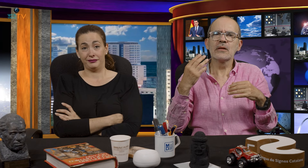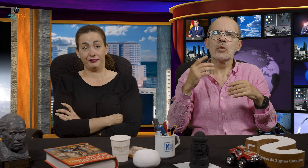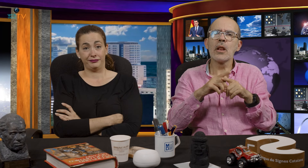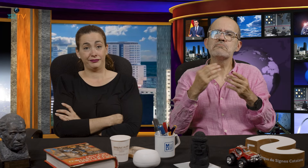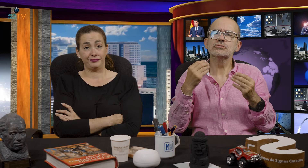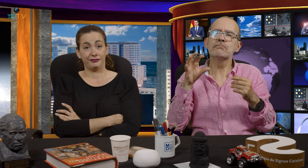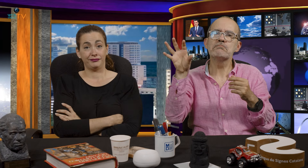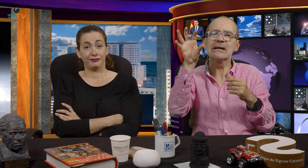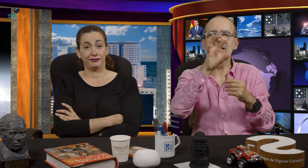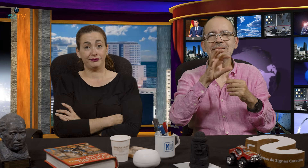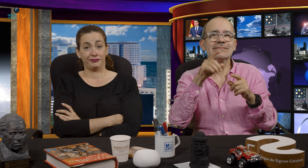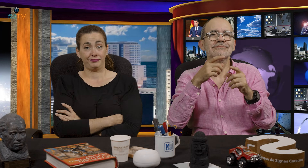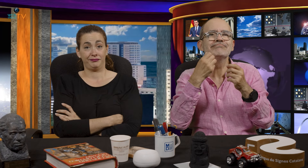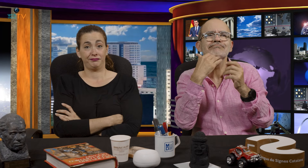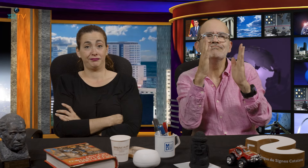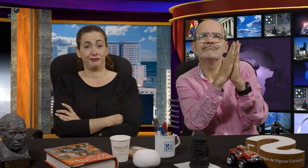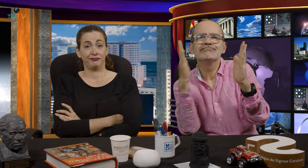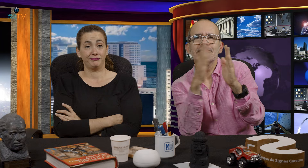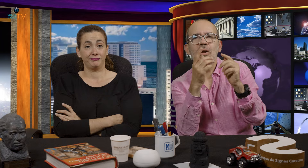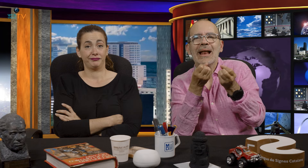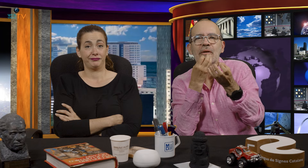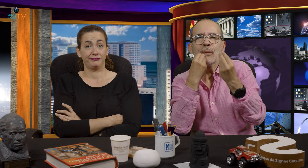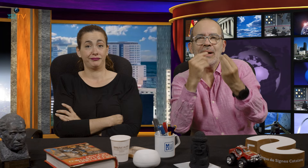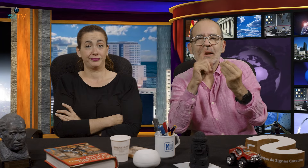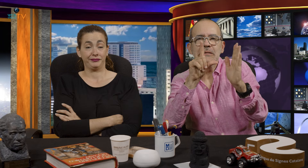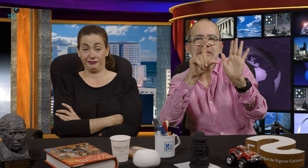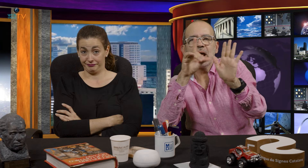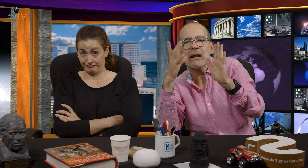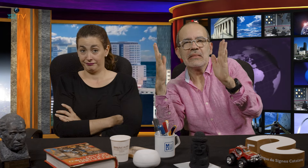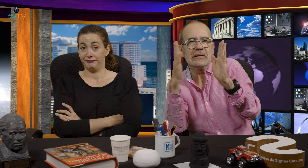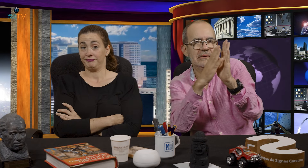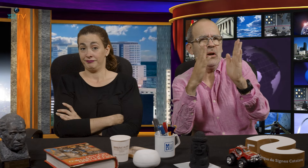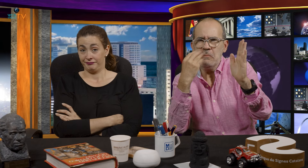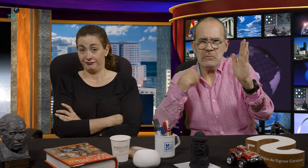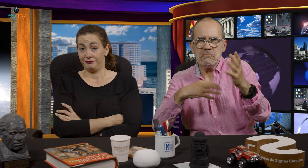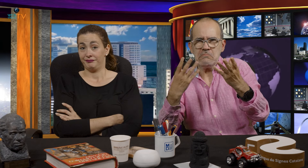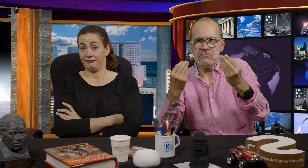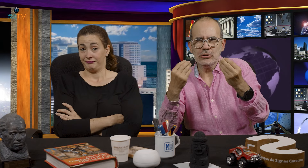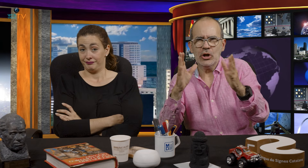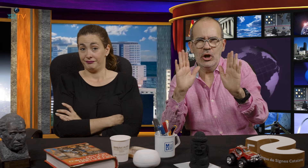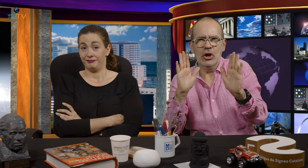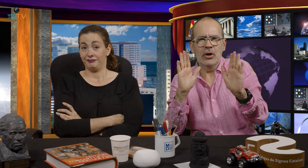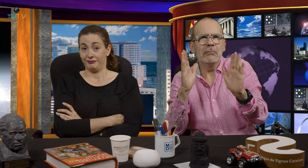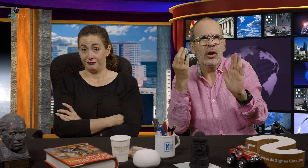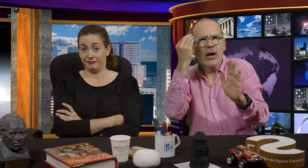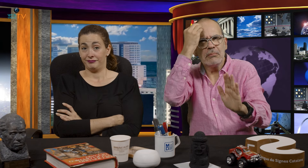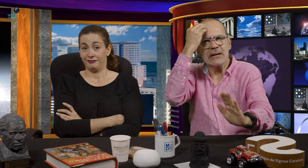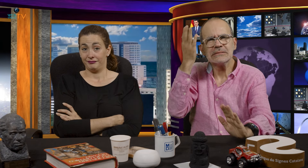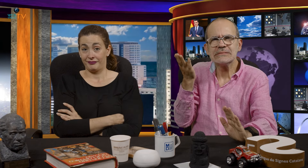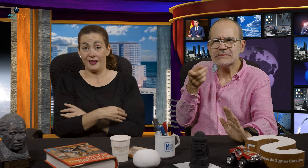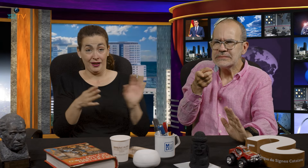Muchos países dicen que los datos aproximados 7-15 millones. Son muchos. ¿Qué piensas?